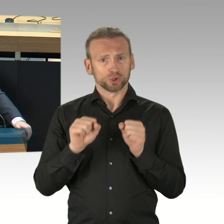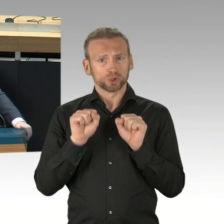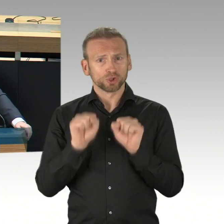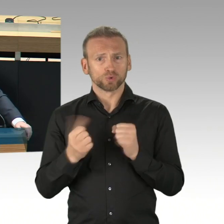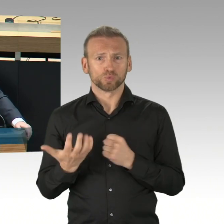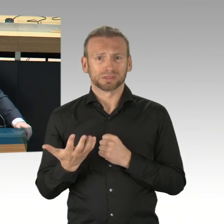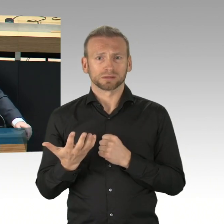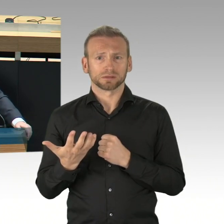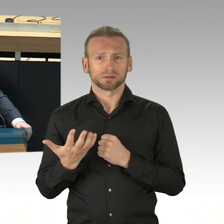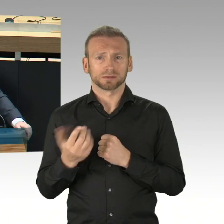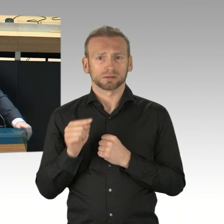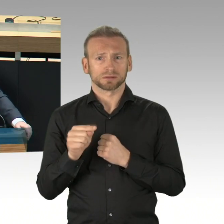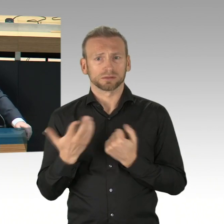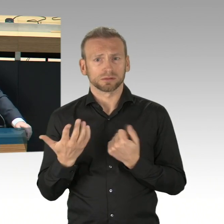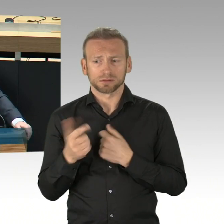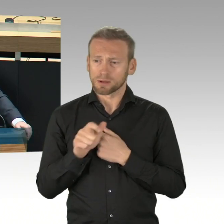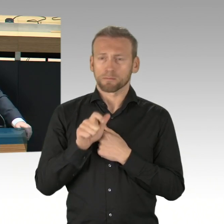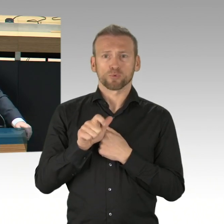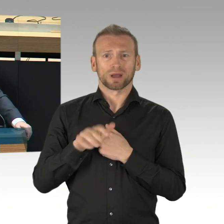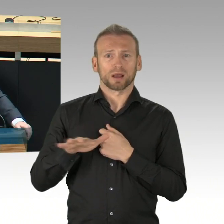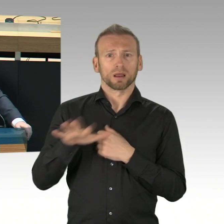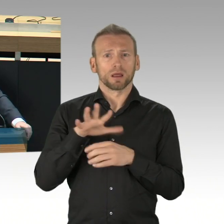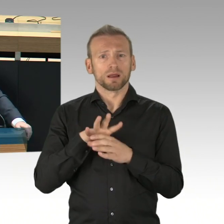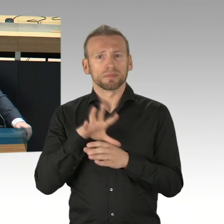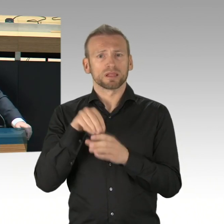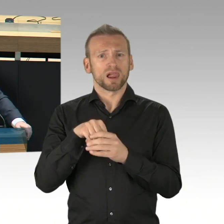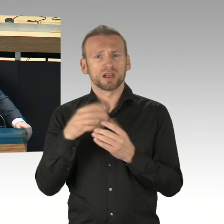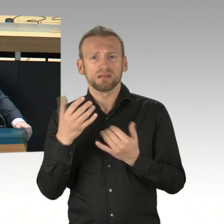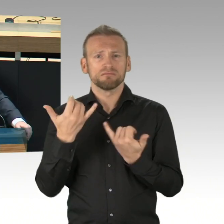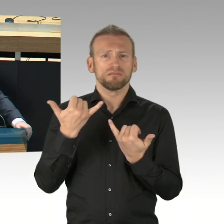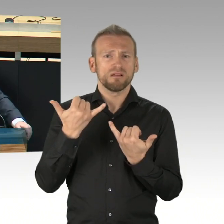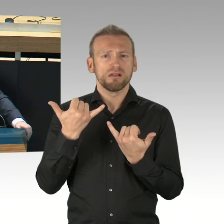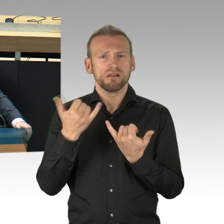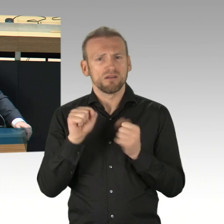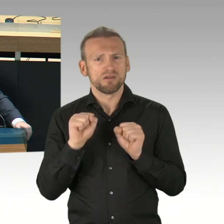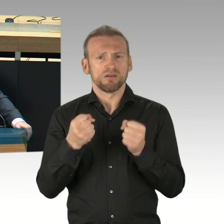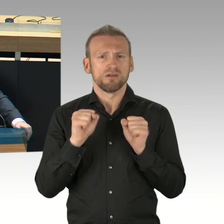und wenn man das alles zusammenaddiert, dann kommt man ganz einfach an einem Punkt raus: an der Absicht zu enteignen